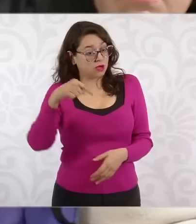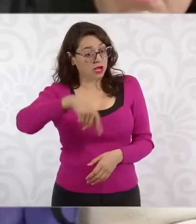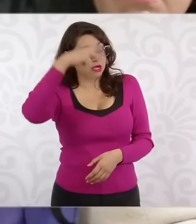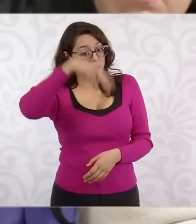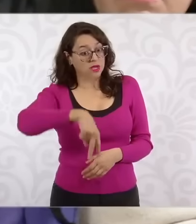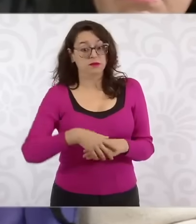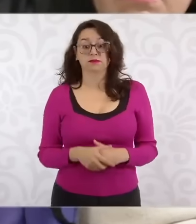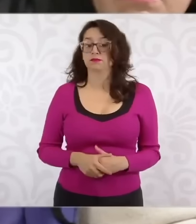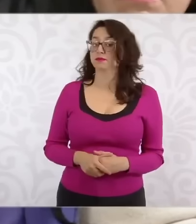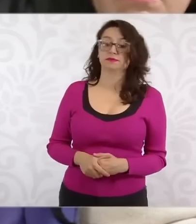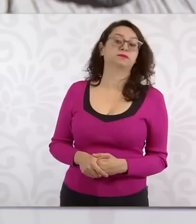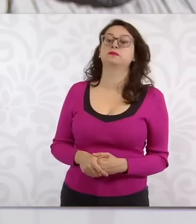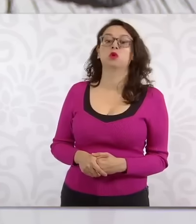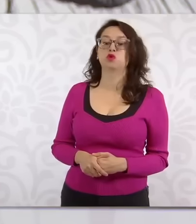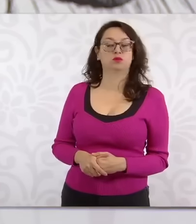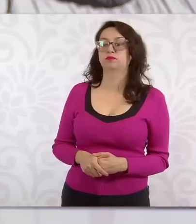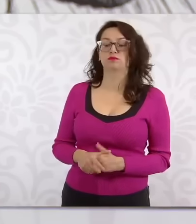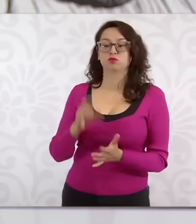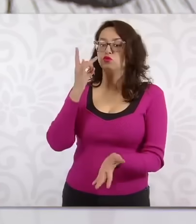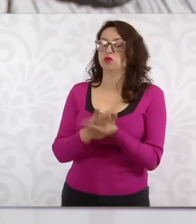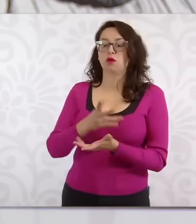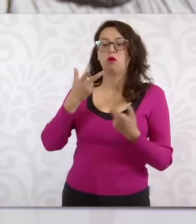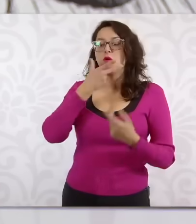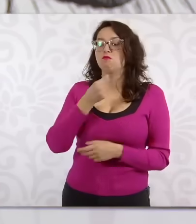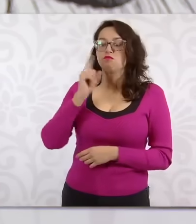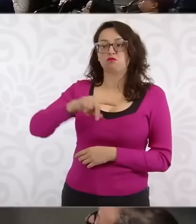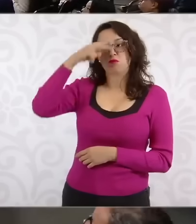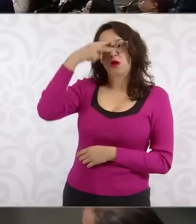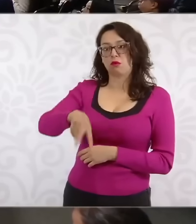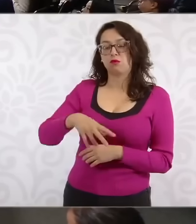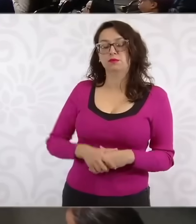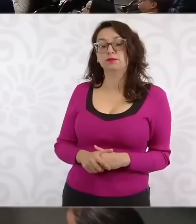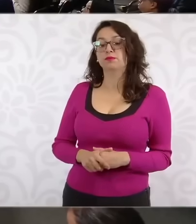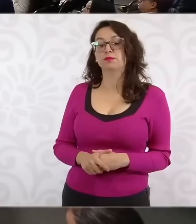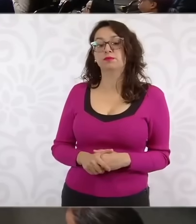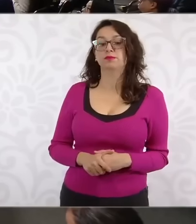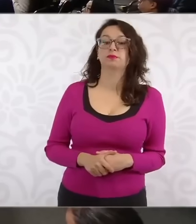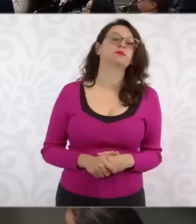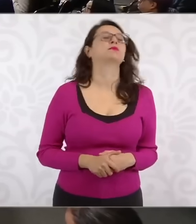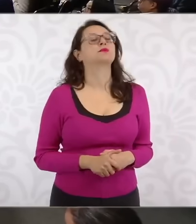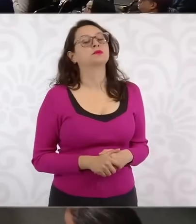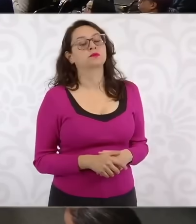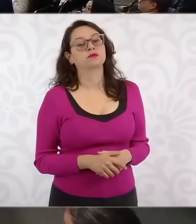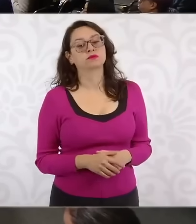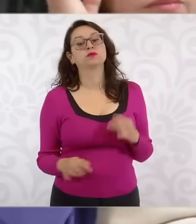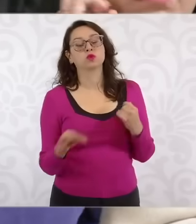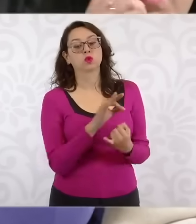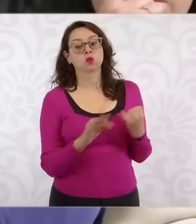No, más allá de los ciudadanos mexicanos, ¿no? Y por último, presidenta, el día de ayer Alfonso